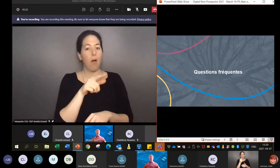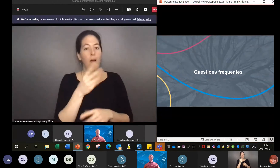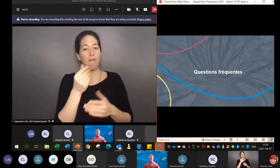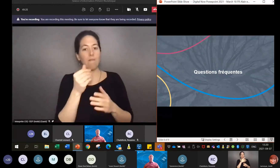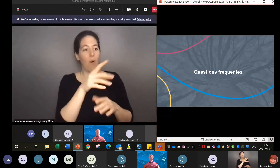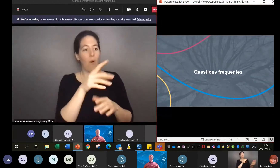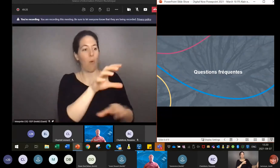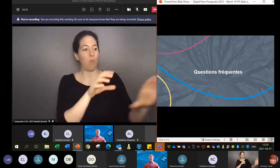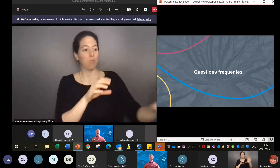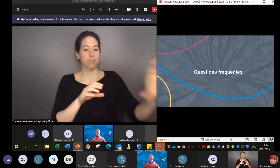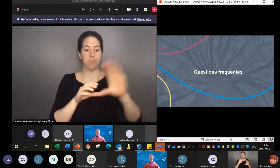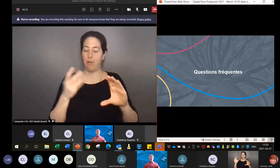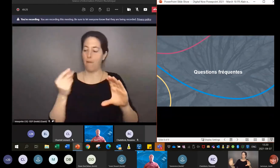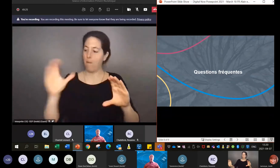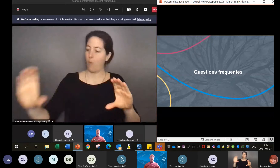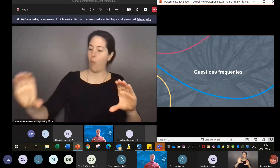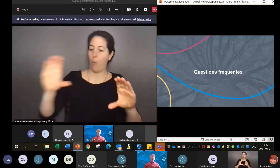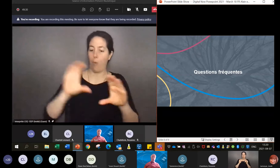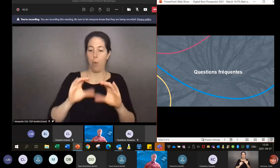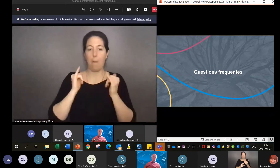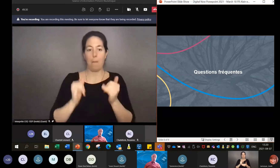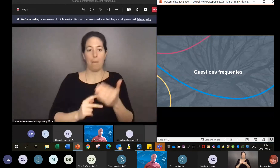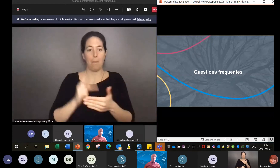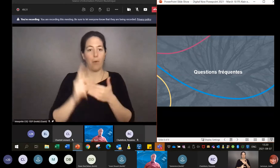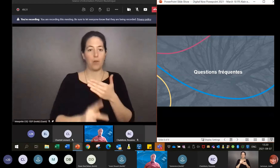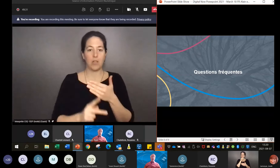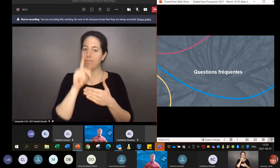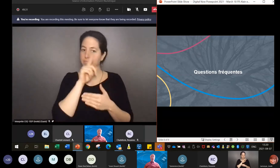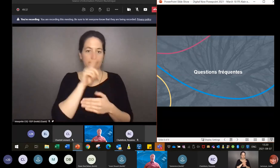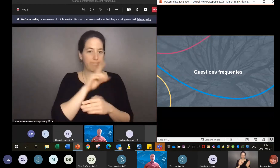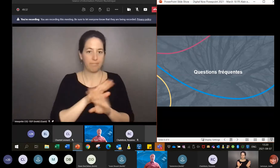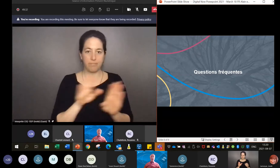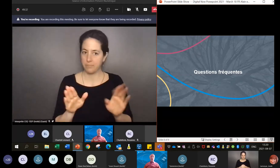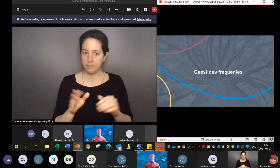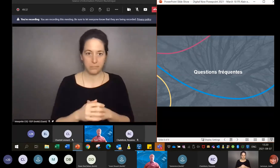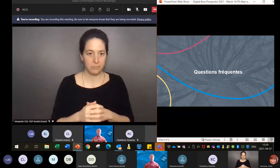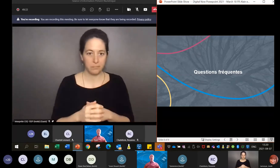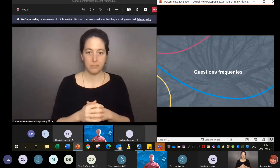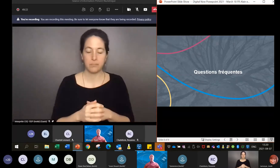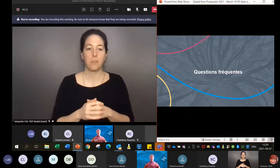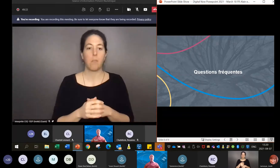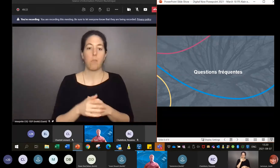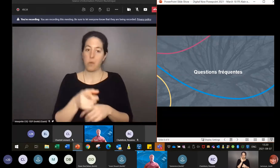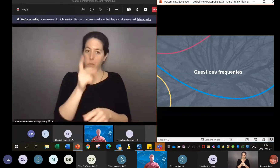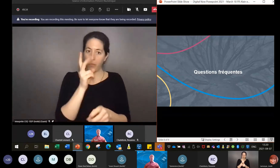les mêmes dépenses, donc faites